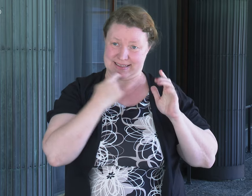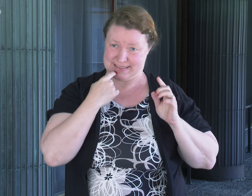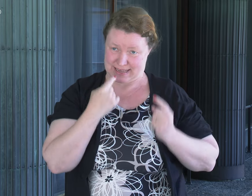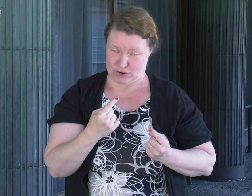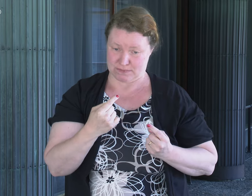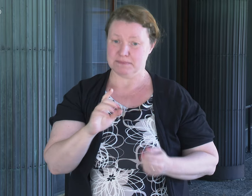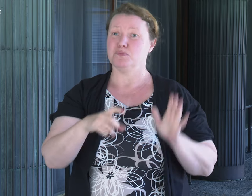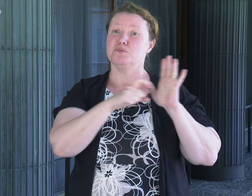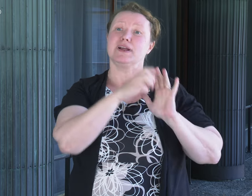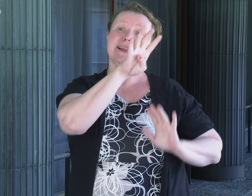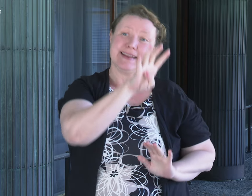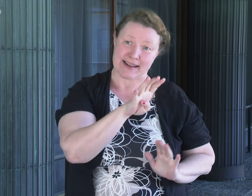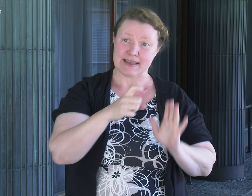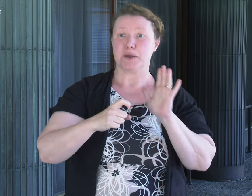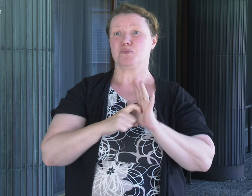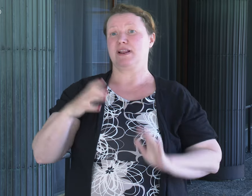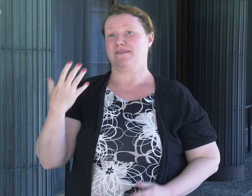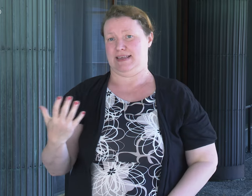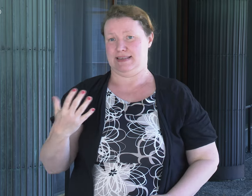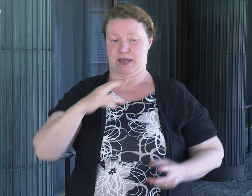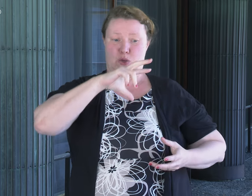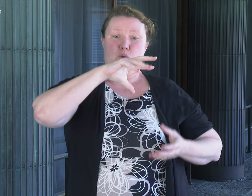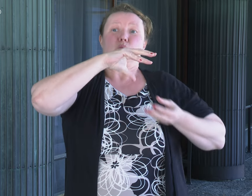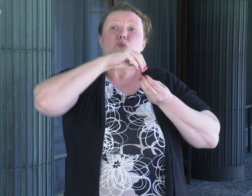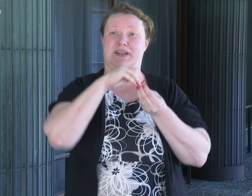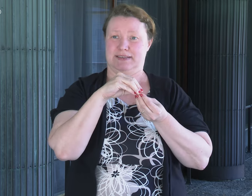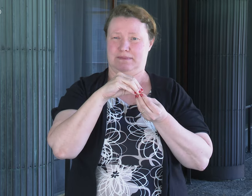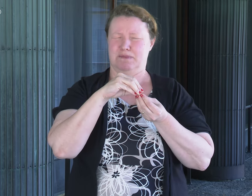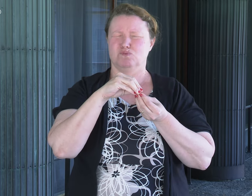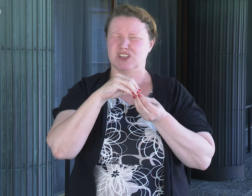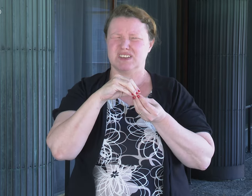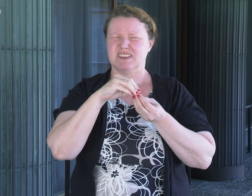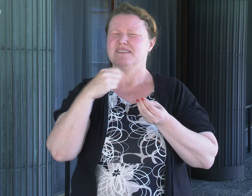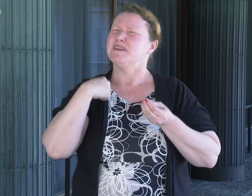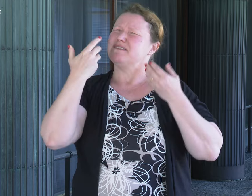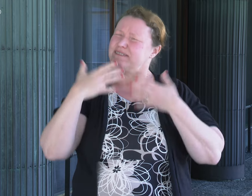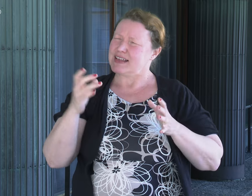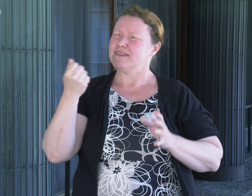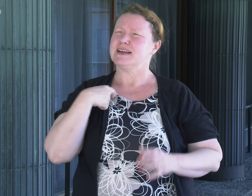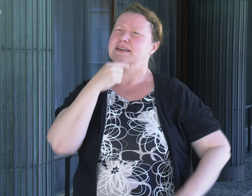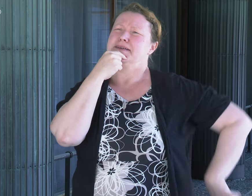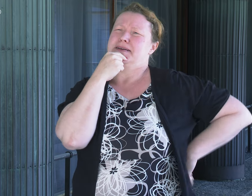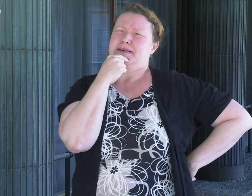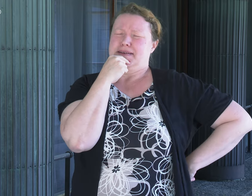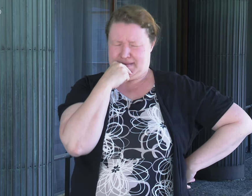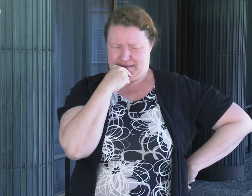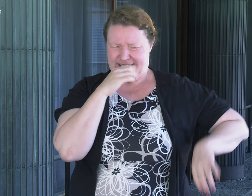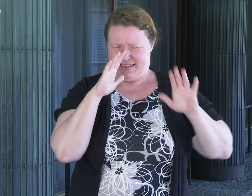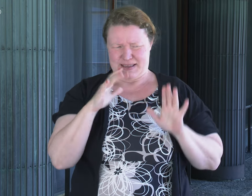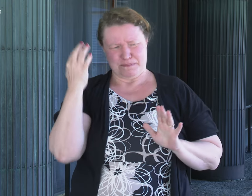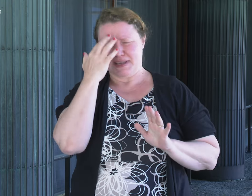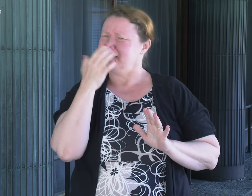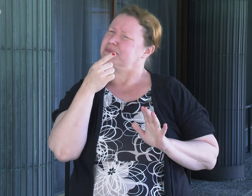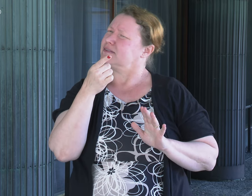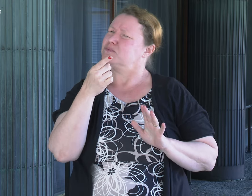He puhuivat pykälien 4 ja 5 yhdistelmästä, mutta jäin vielä miettimään sitä, -